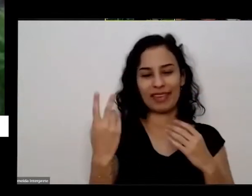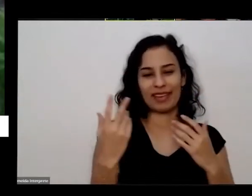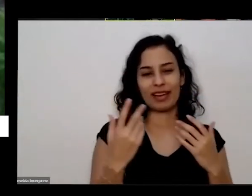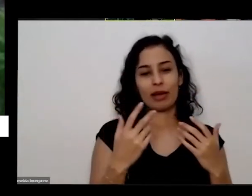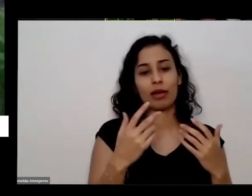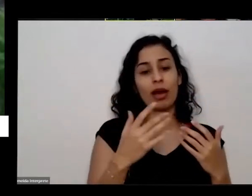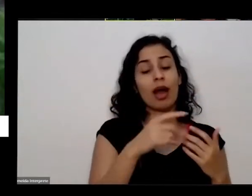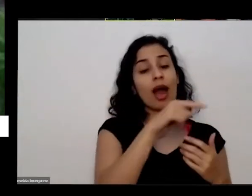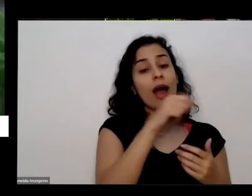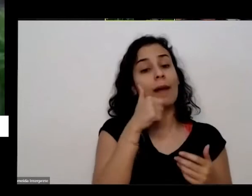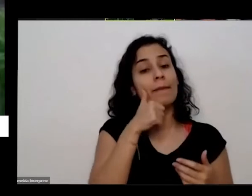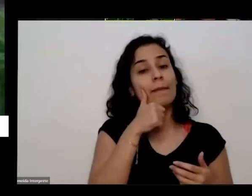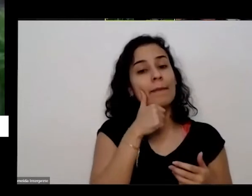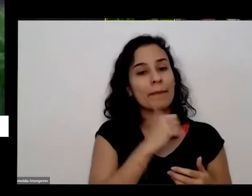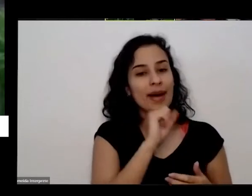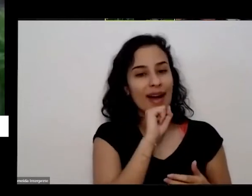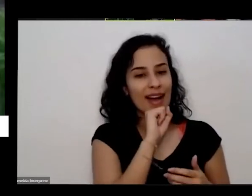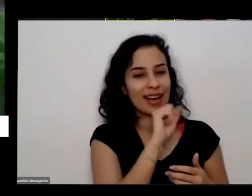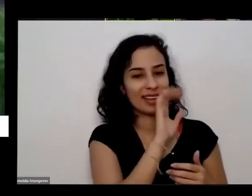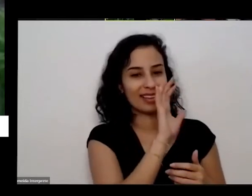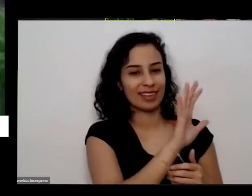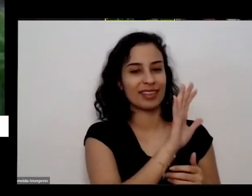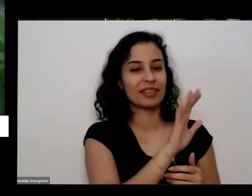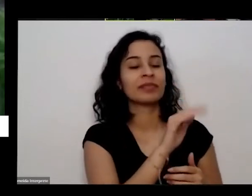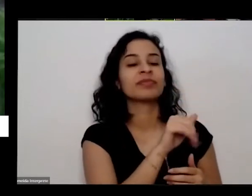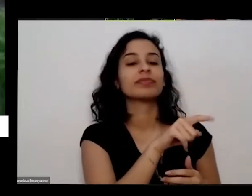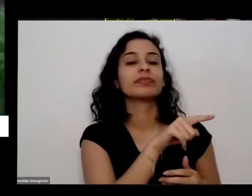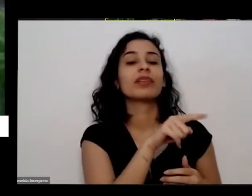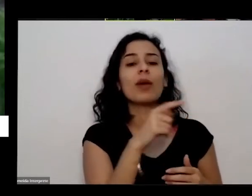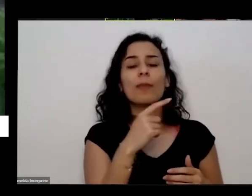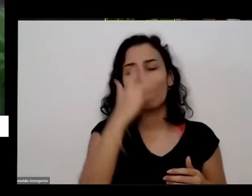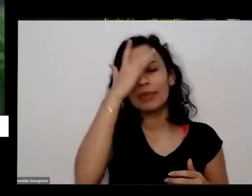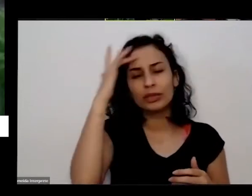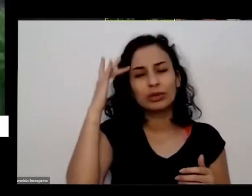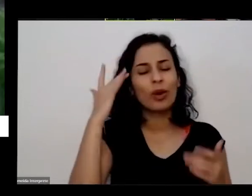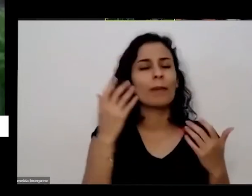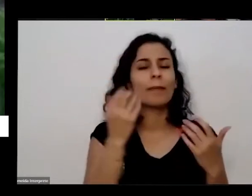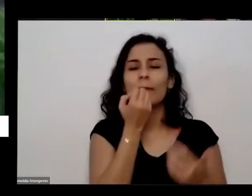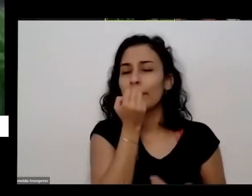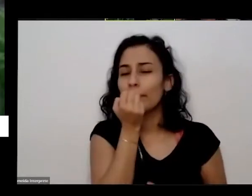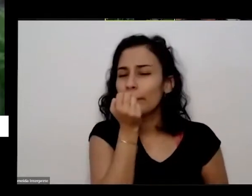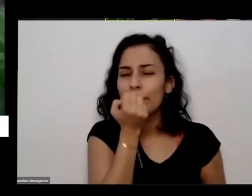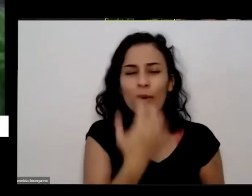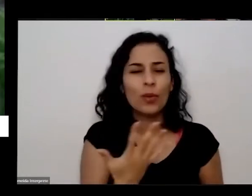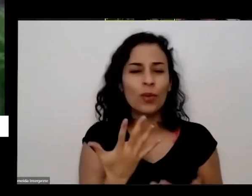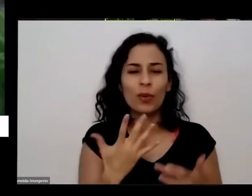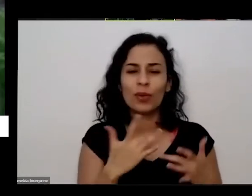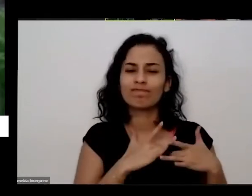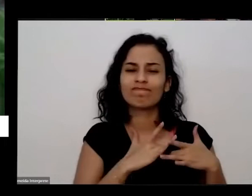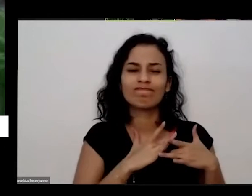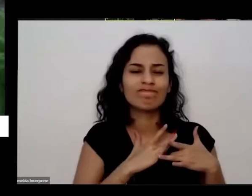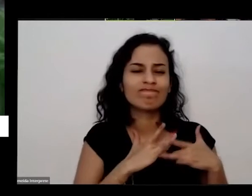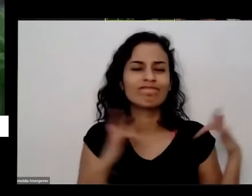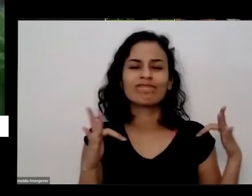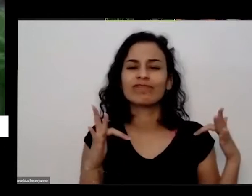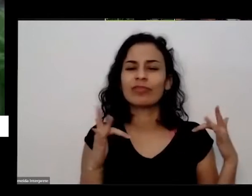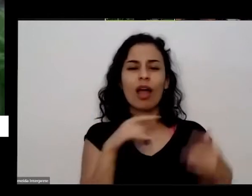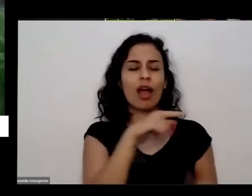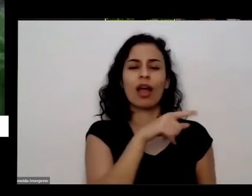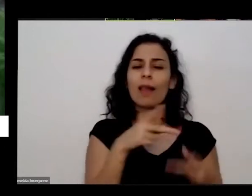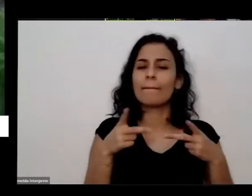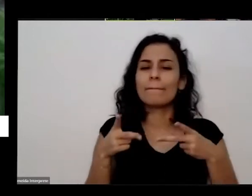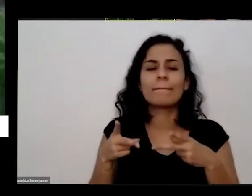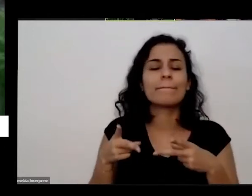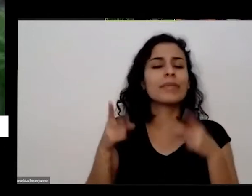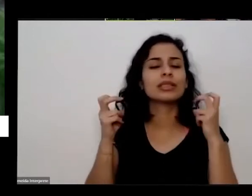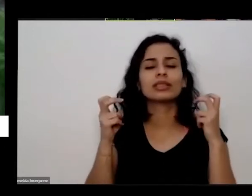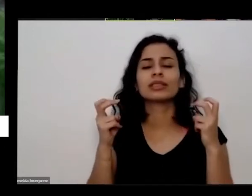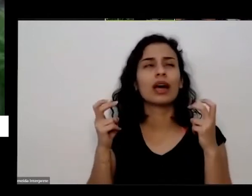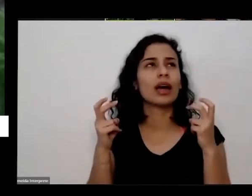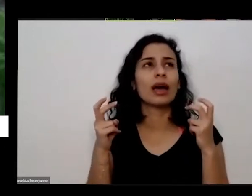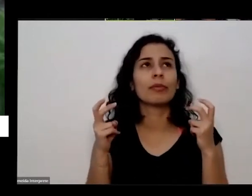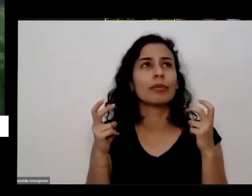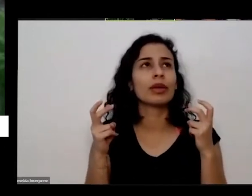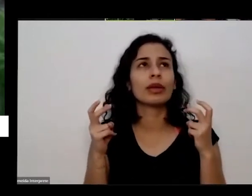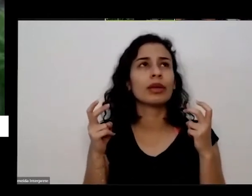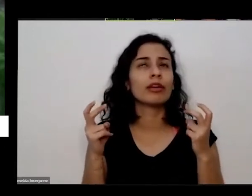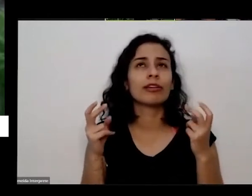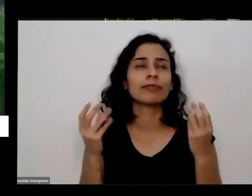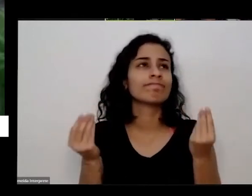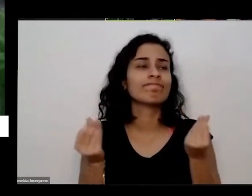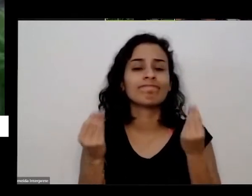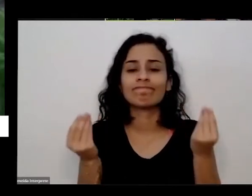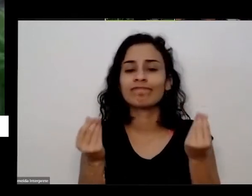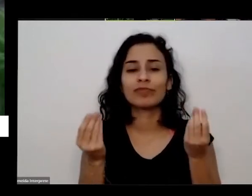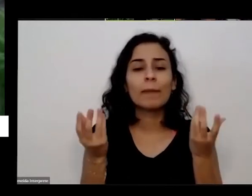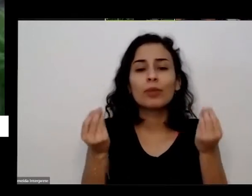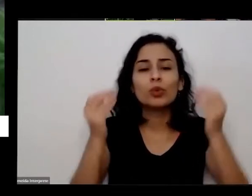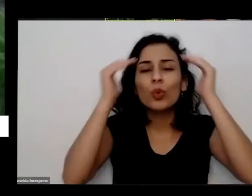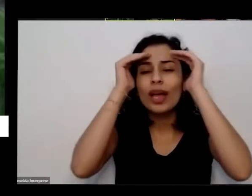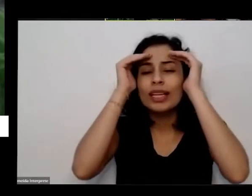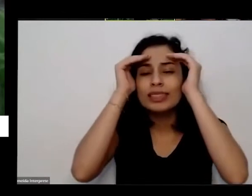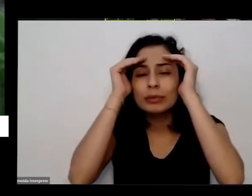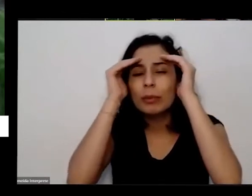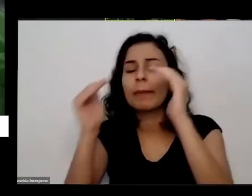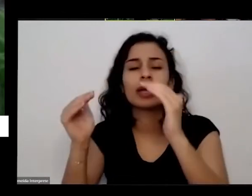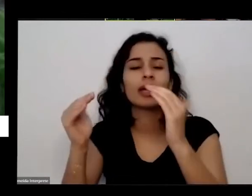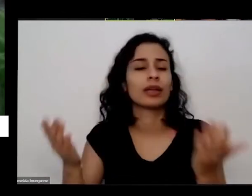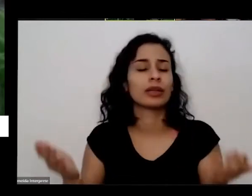a delicada muito bondosa a se percebe muitas coisas assim muito respeitosa né E como as